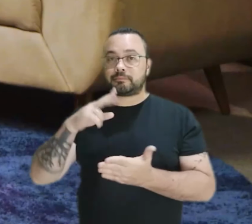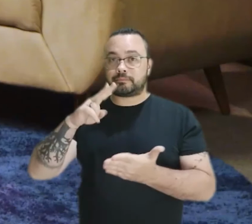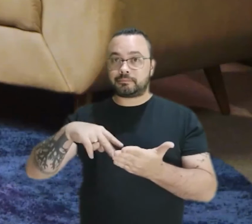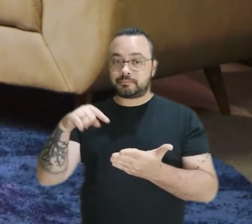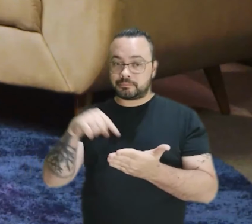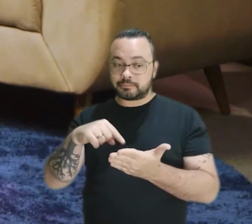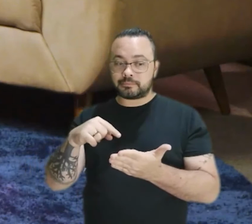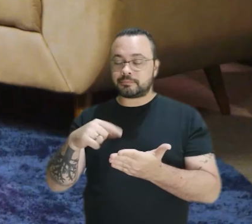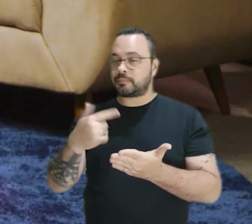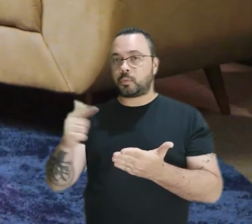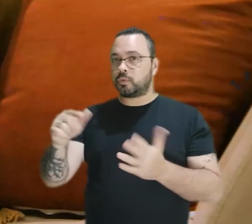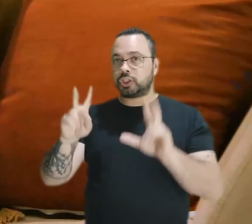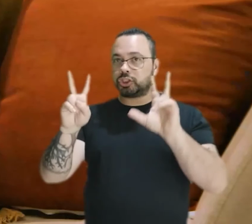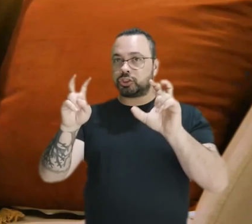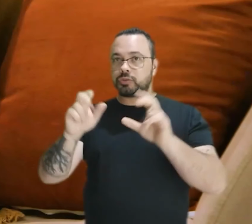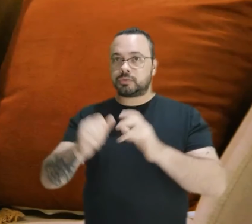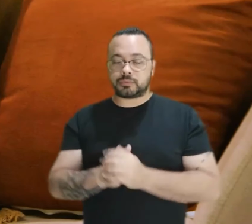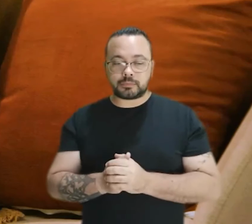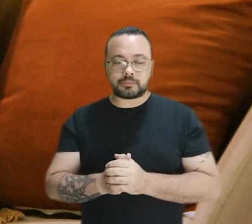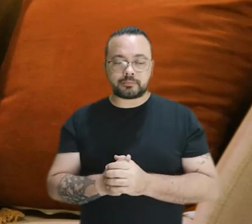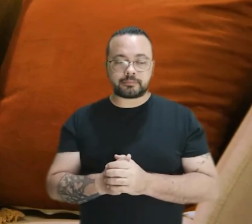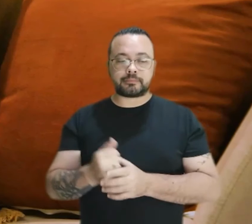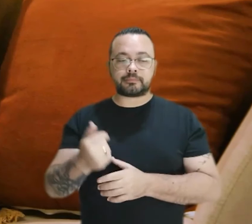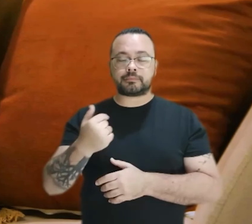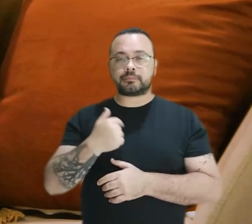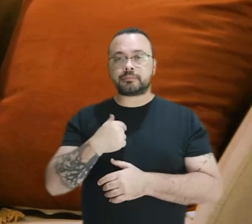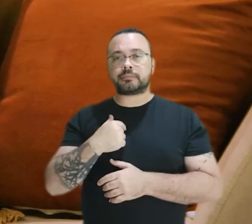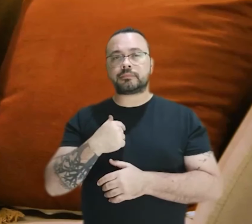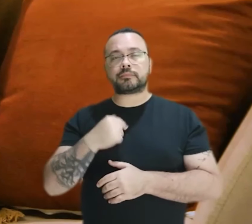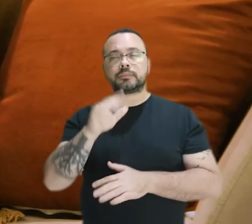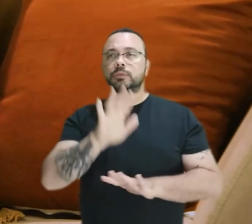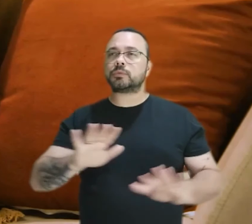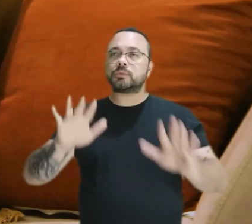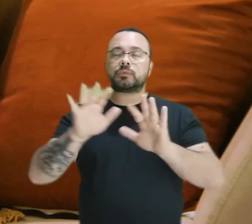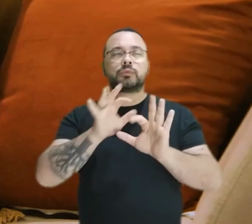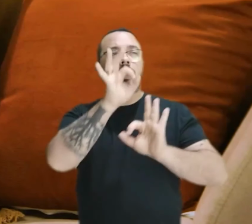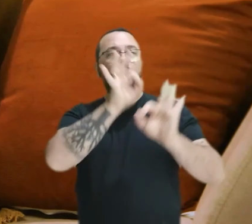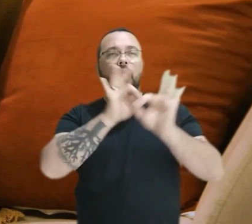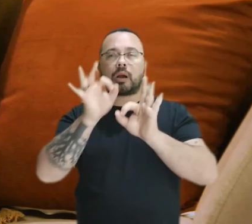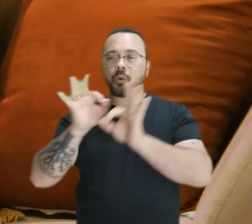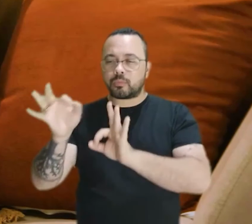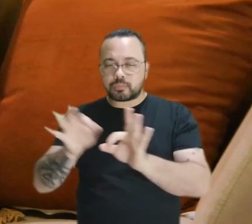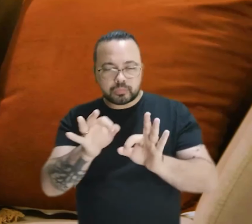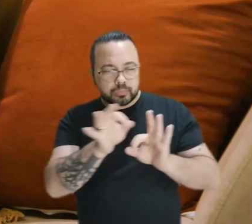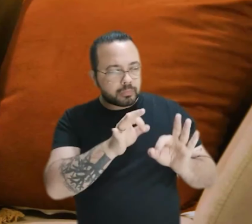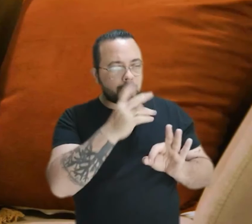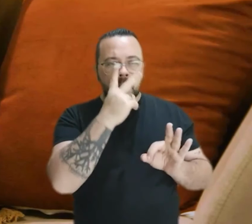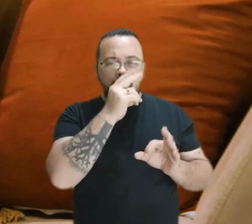que não tem título. "Eu arrumo gavetas no ar. Estão abarrotadas de coisas.